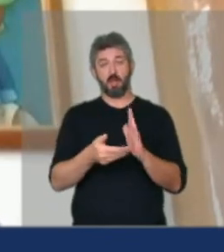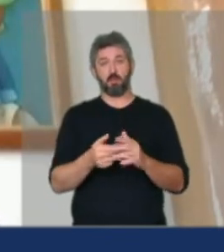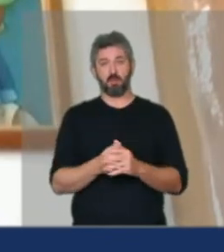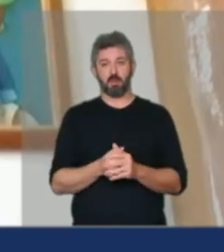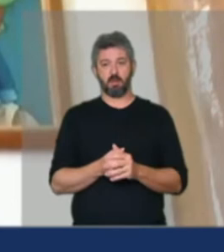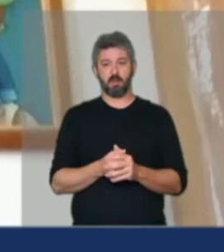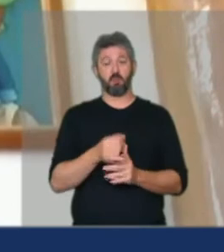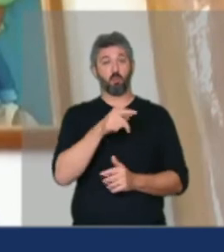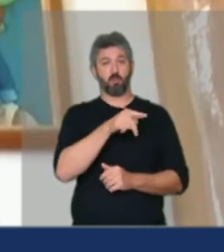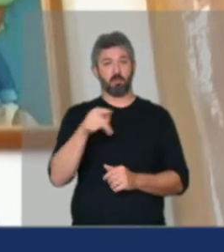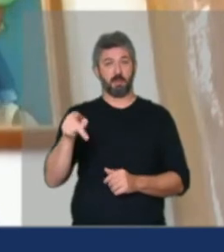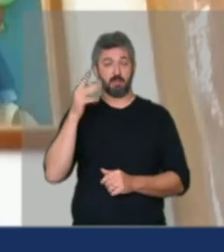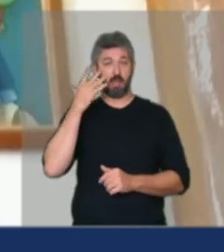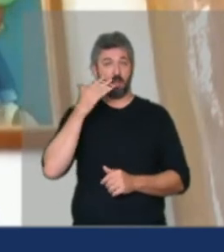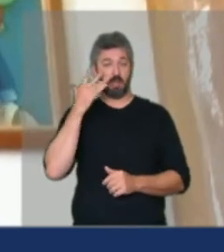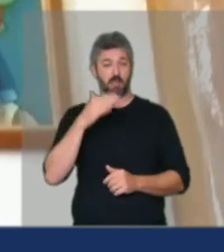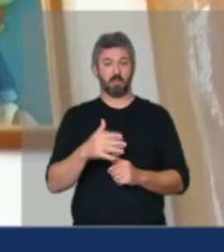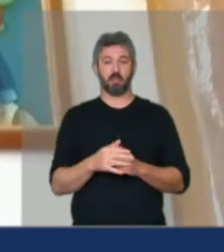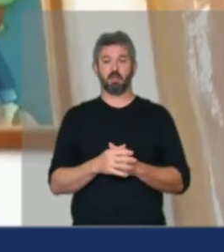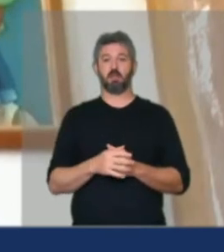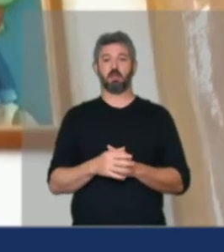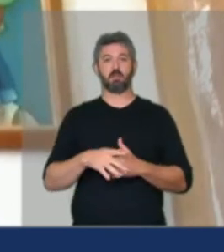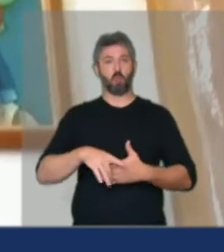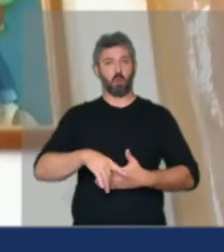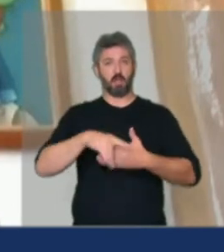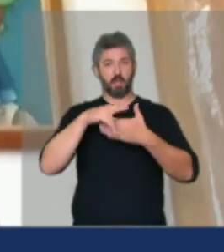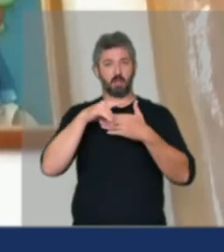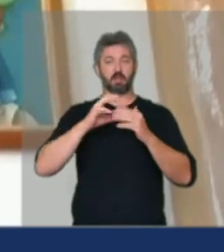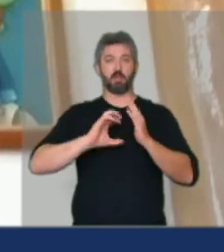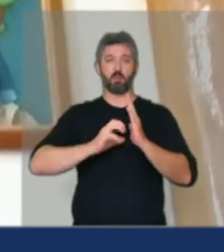MINHA COBRANÇA AS LIDERANÇAS PARTIDÁRIAS... SOBRE... SOBRE O AGRAVAMENTO... DA CRISE